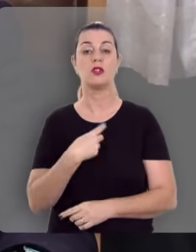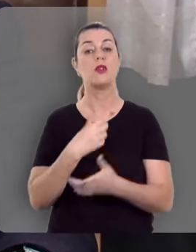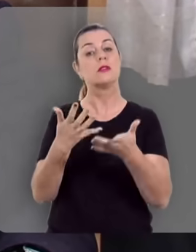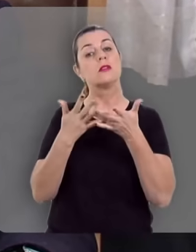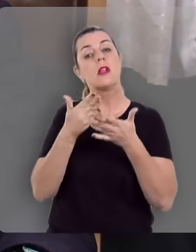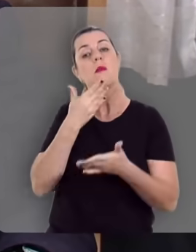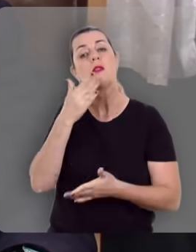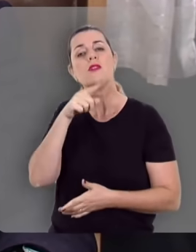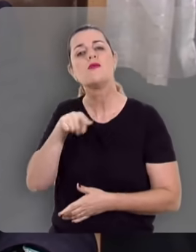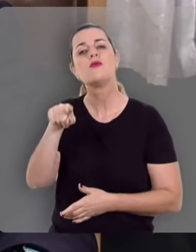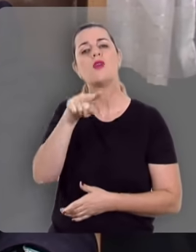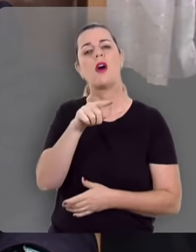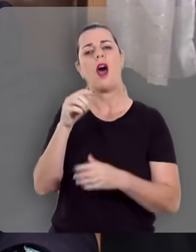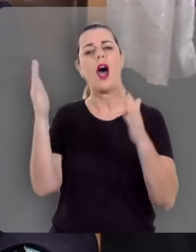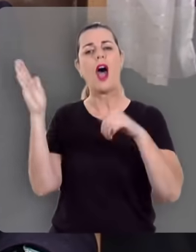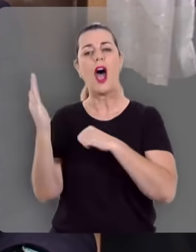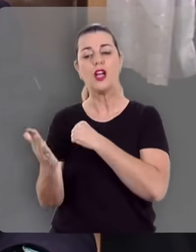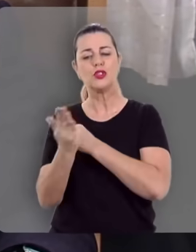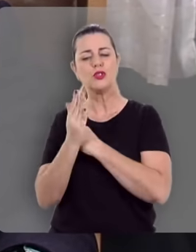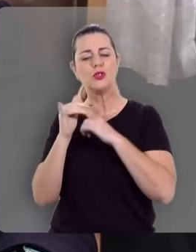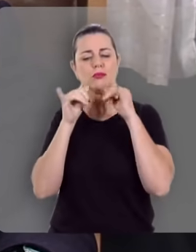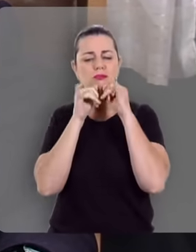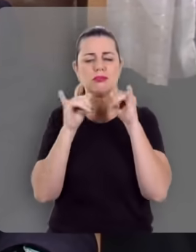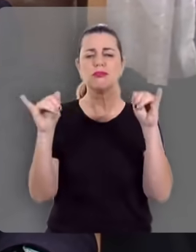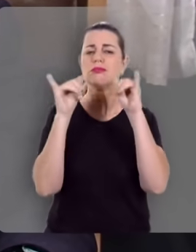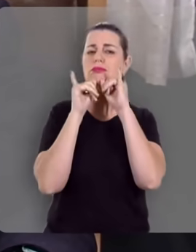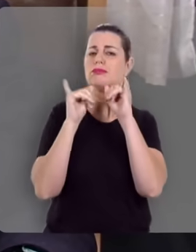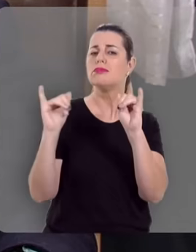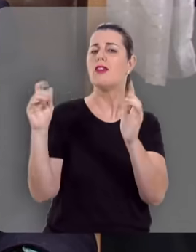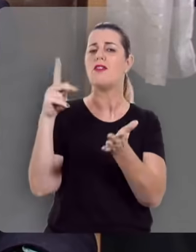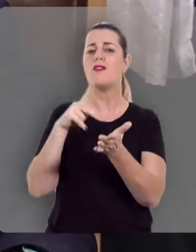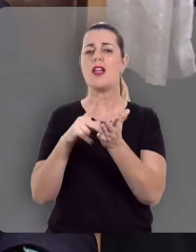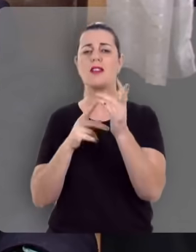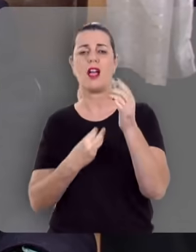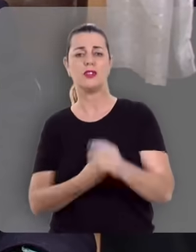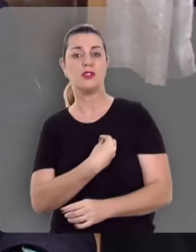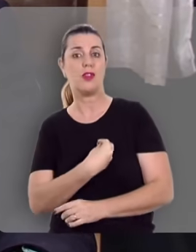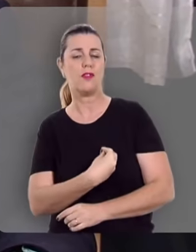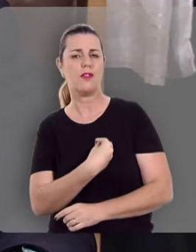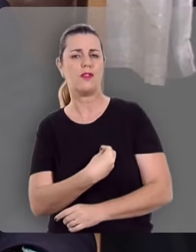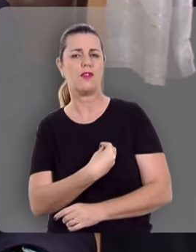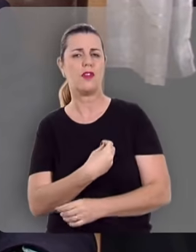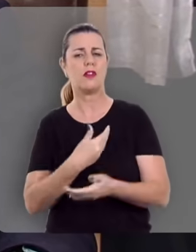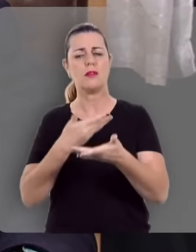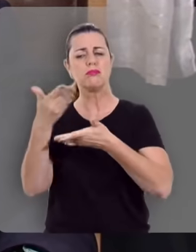a você que nos ajude a divulgar o verdade vida compartilhe com seus amigos ou seus familiares